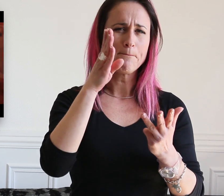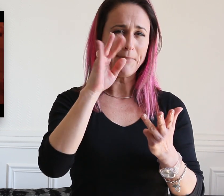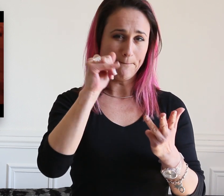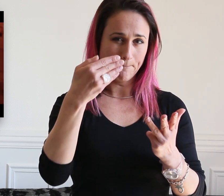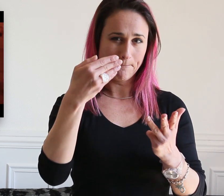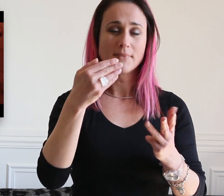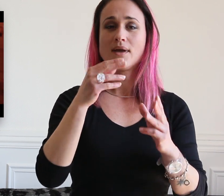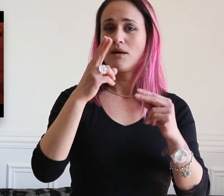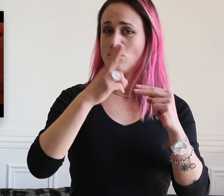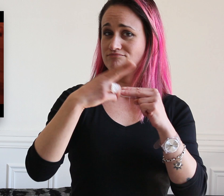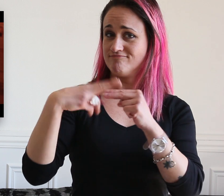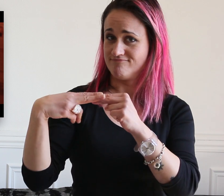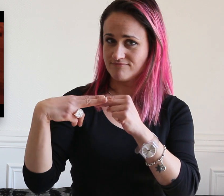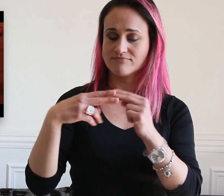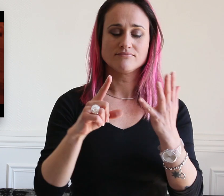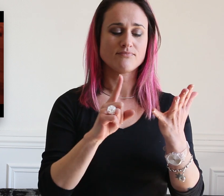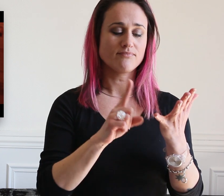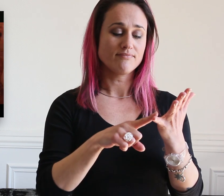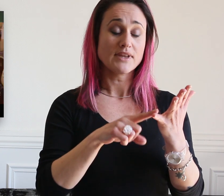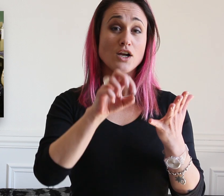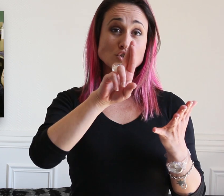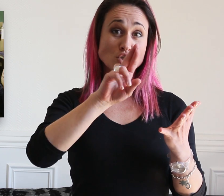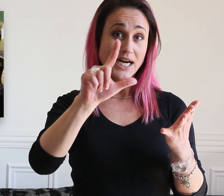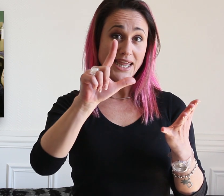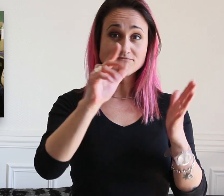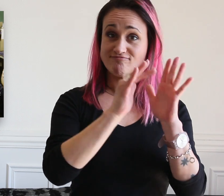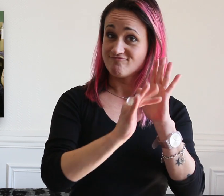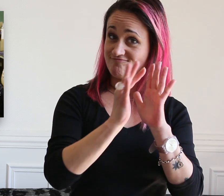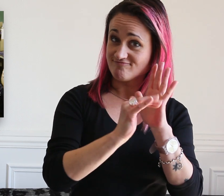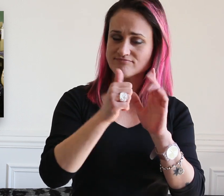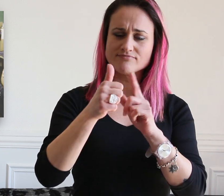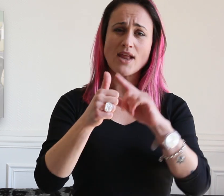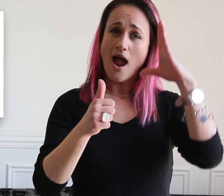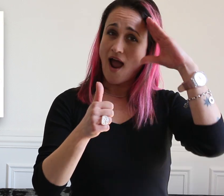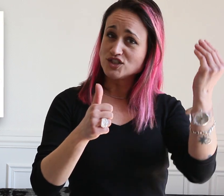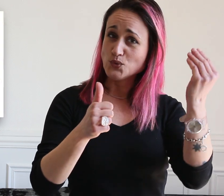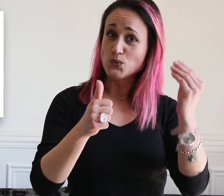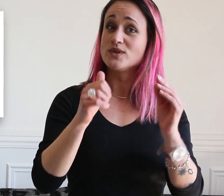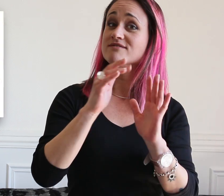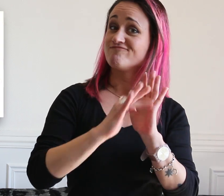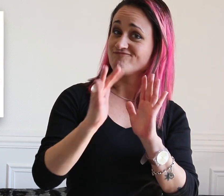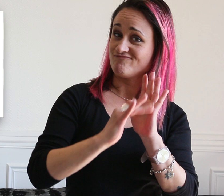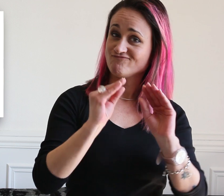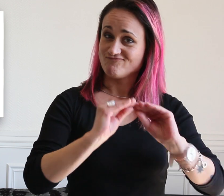Bim, monteur. Rosa-Lee, chanteuse en langue des signes. Azora, chanteur en langue des signes.